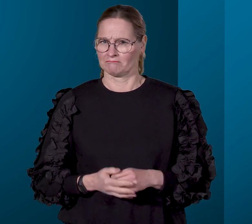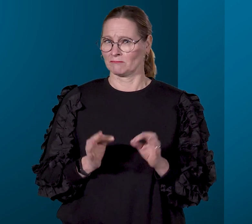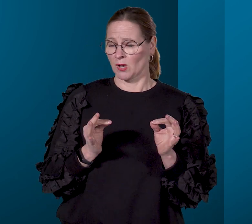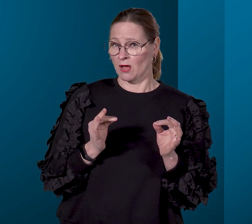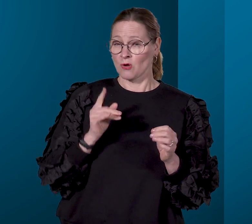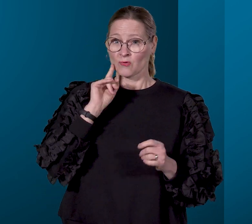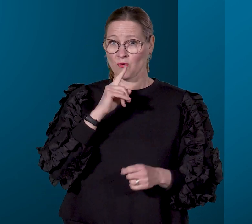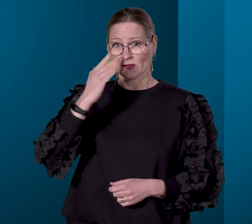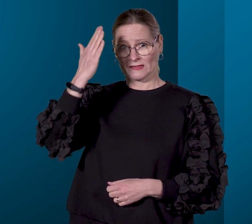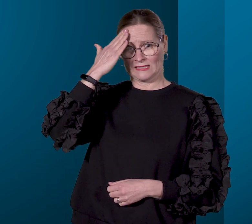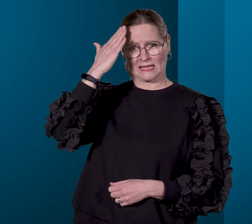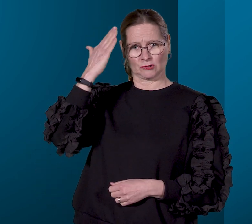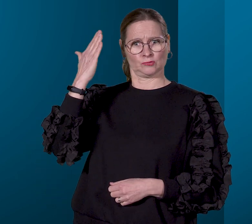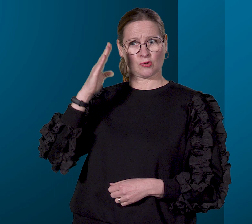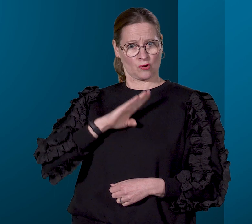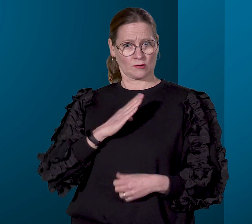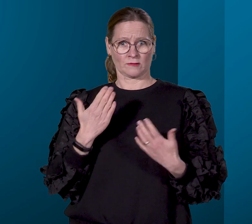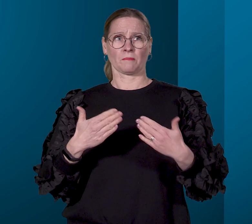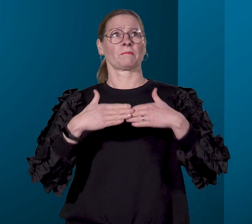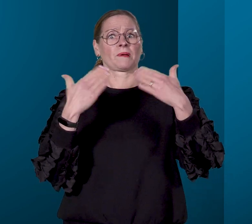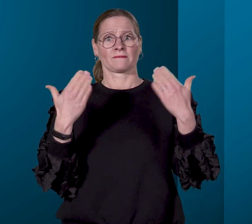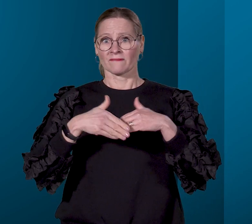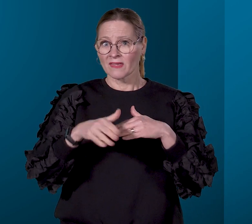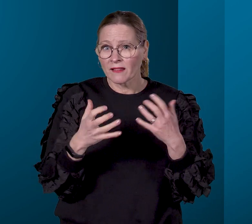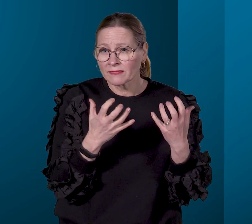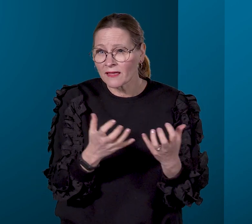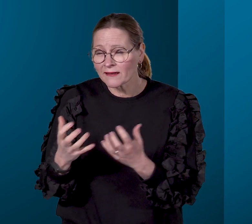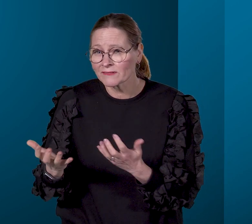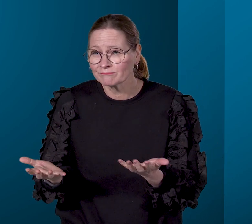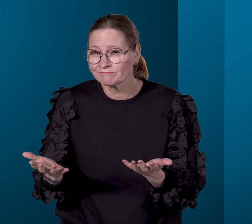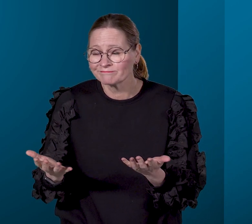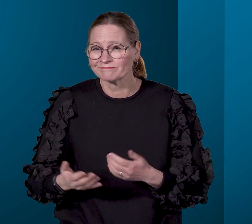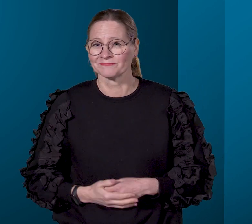Entä onko kuurotietoisuudelle tarvetta vielä tänäkin päivänä?